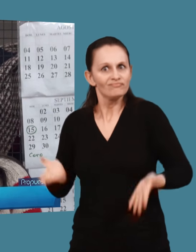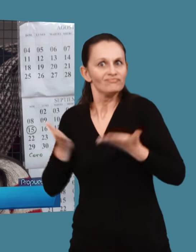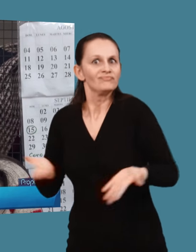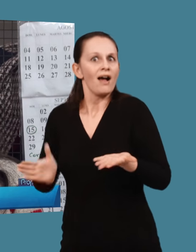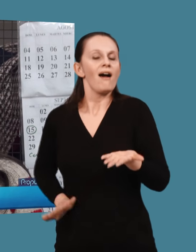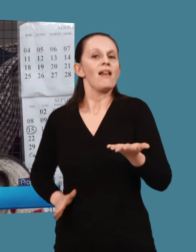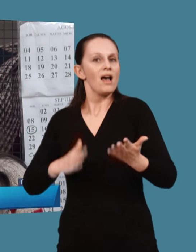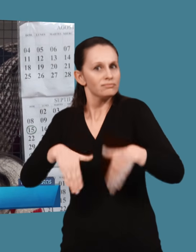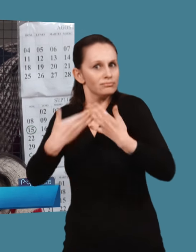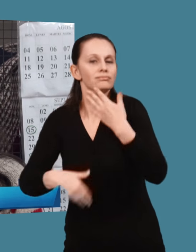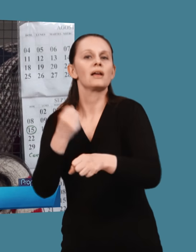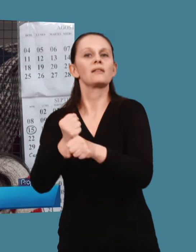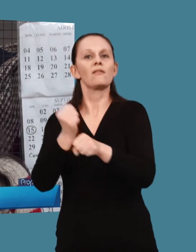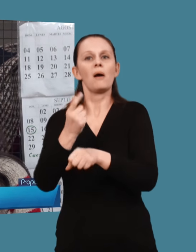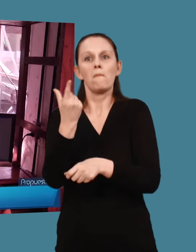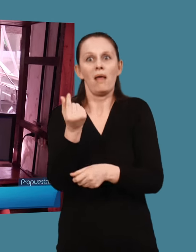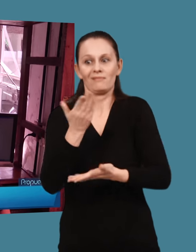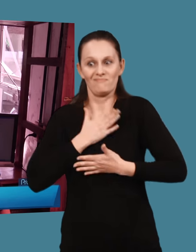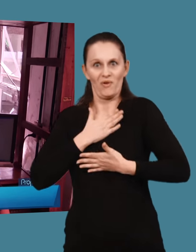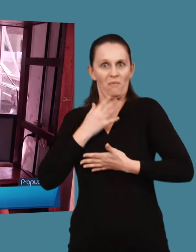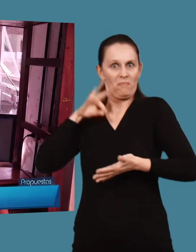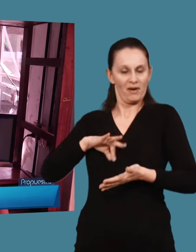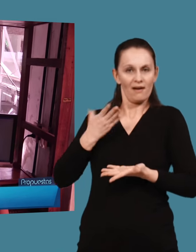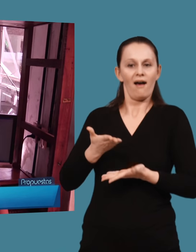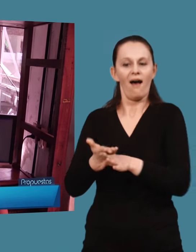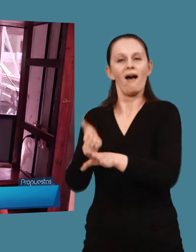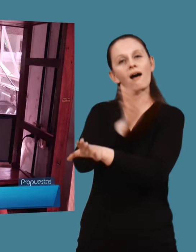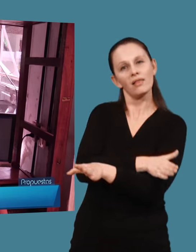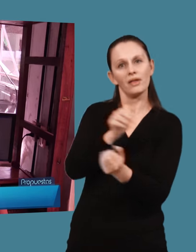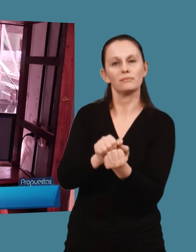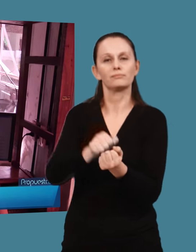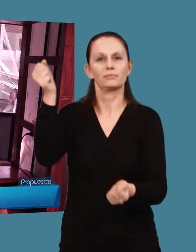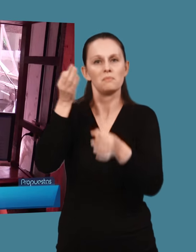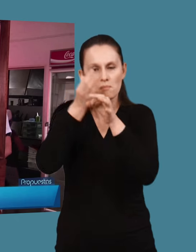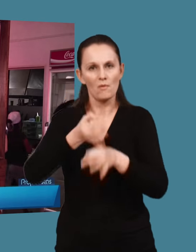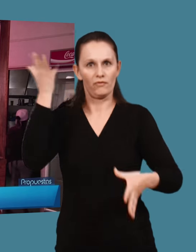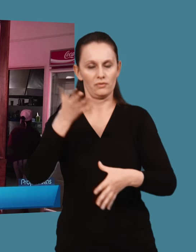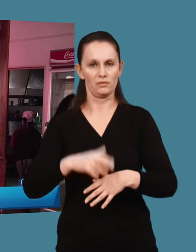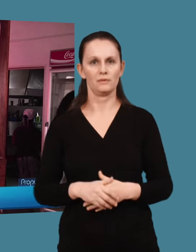empezar a trabajar, tener su propio dinero, antes de desarrollarse profesionalmente